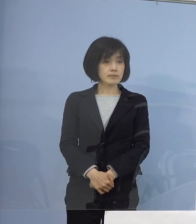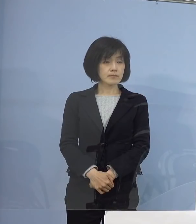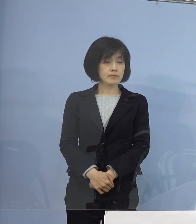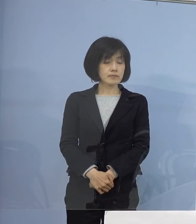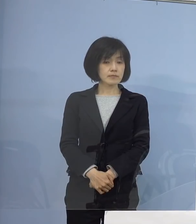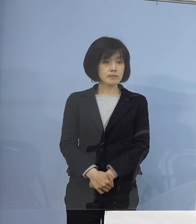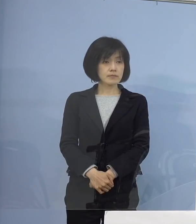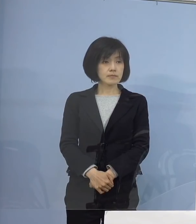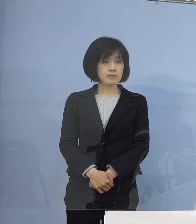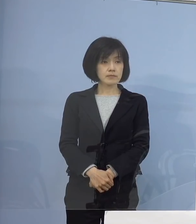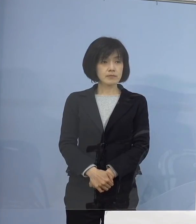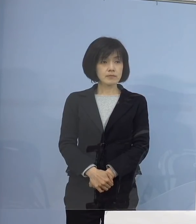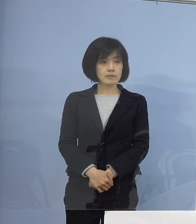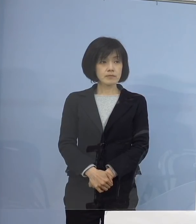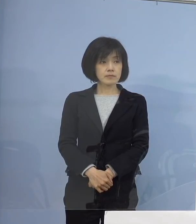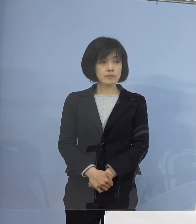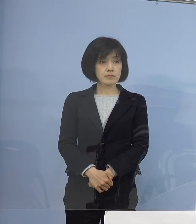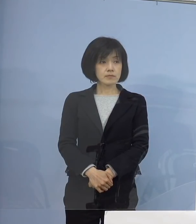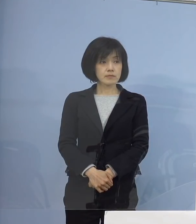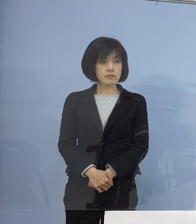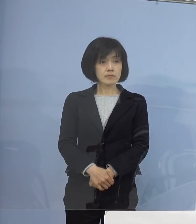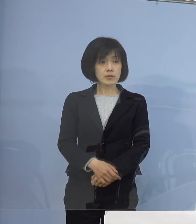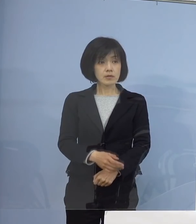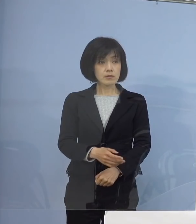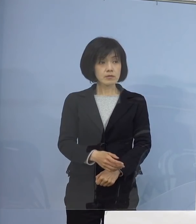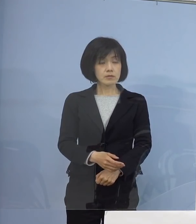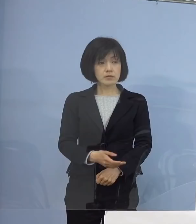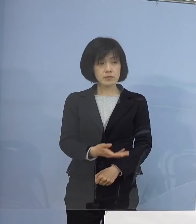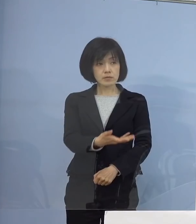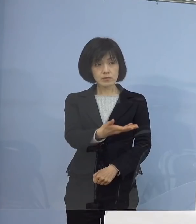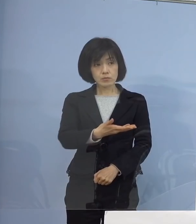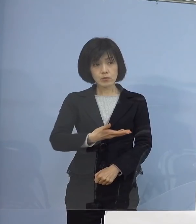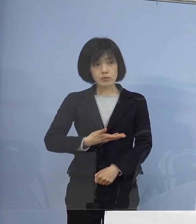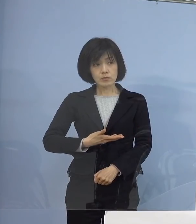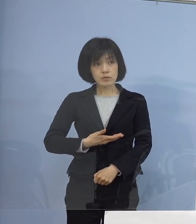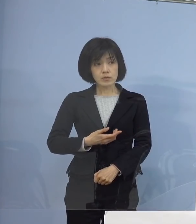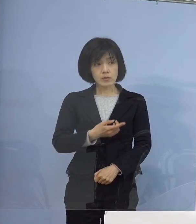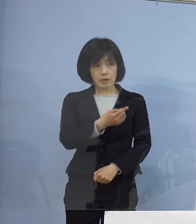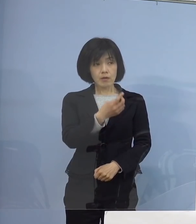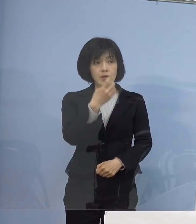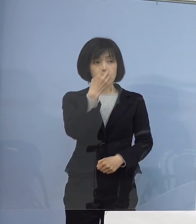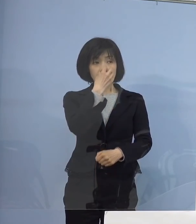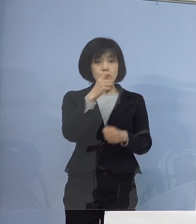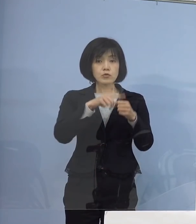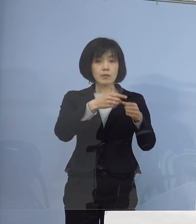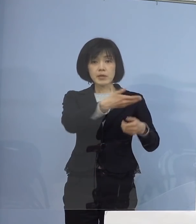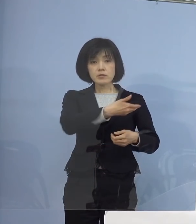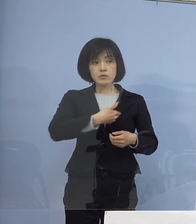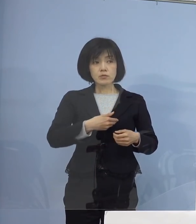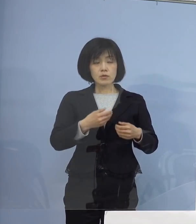（徳島新聞社） すみません、確認ですけれどこの11人